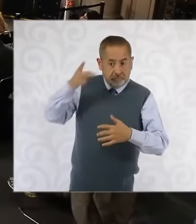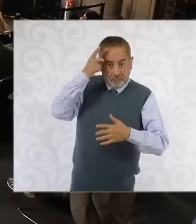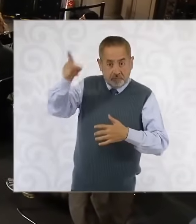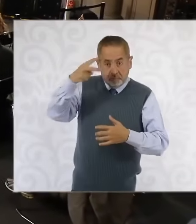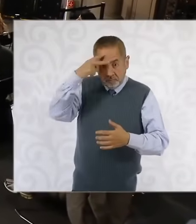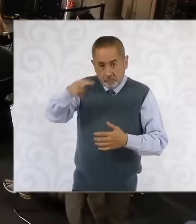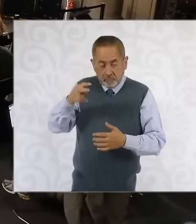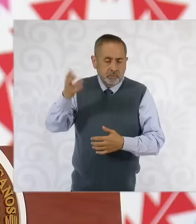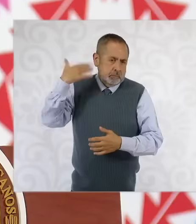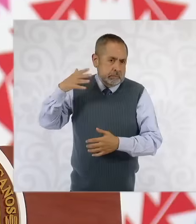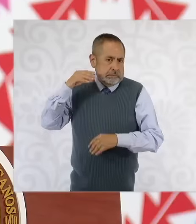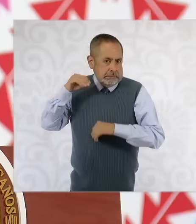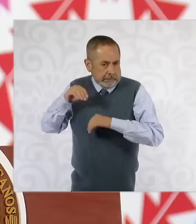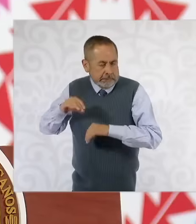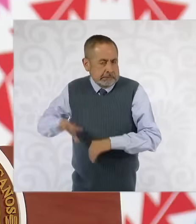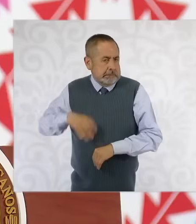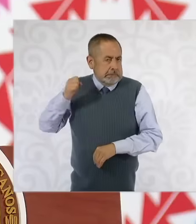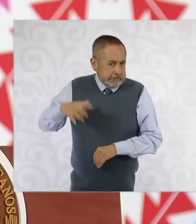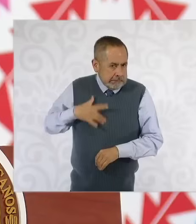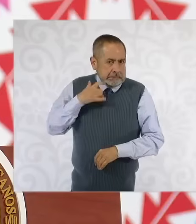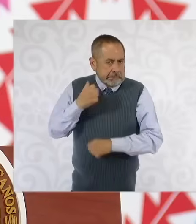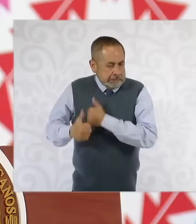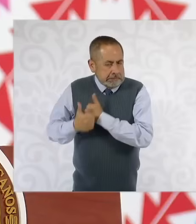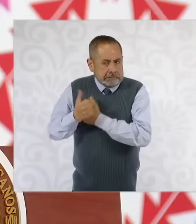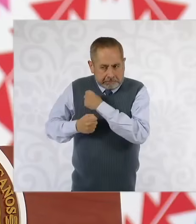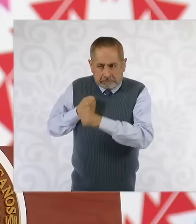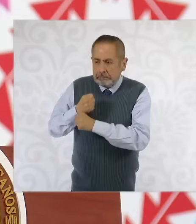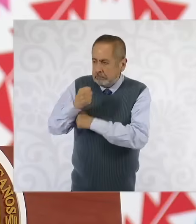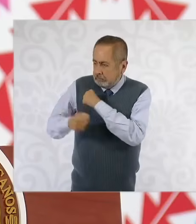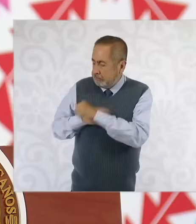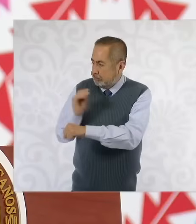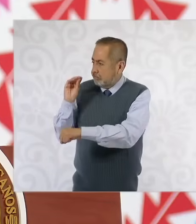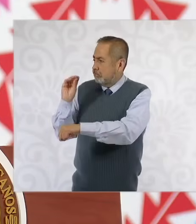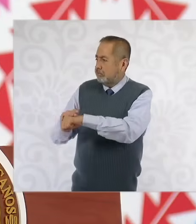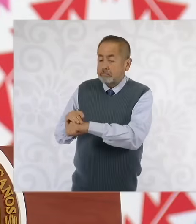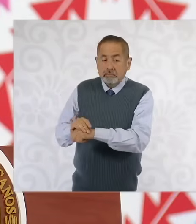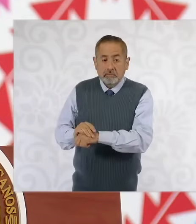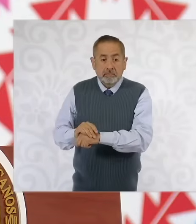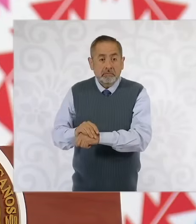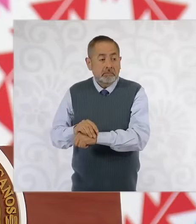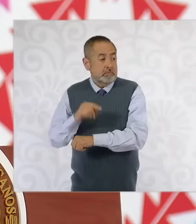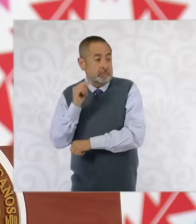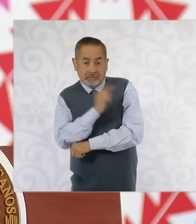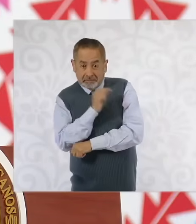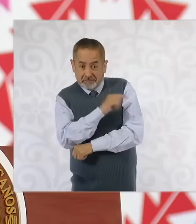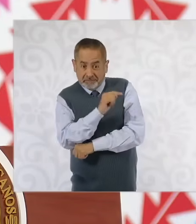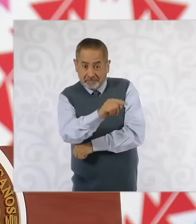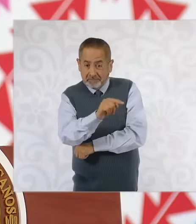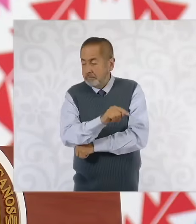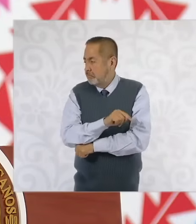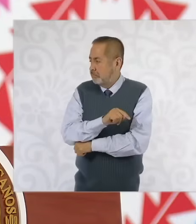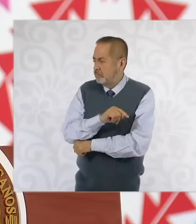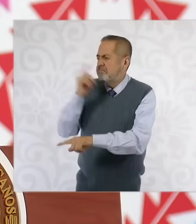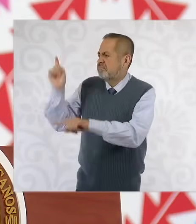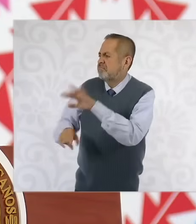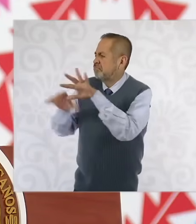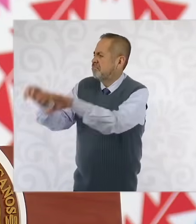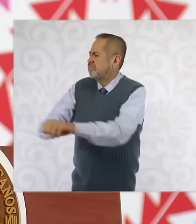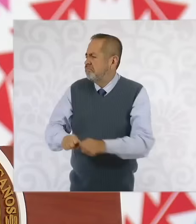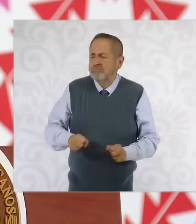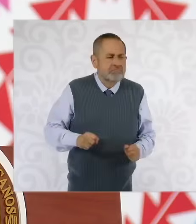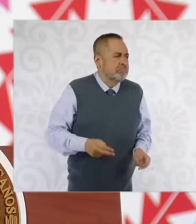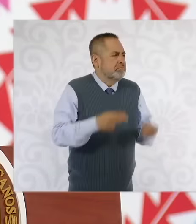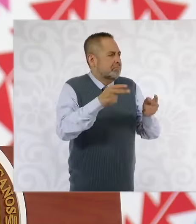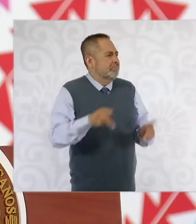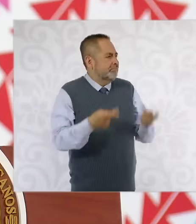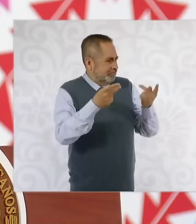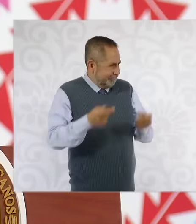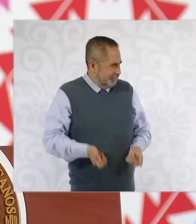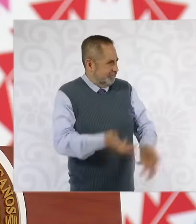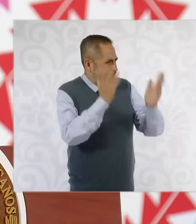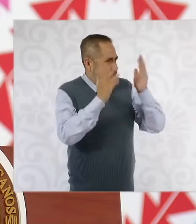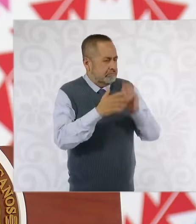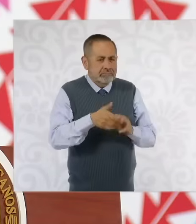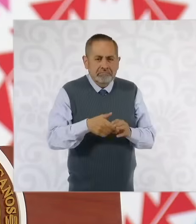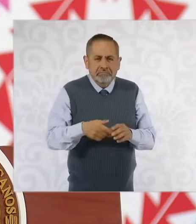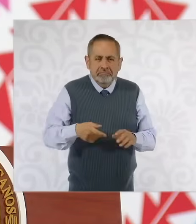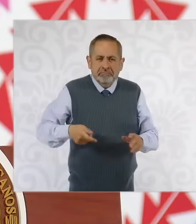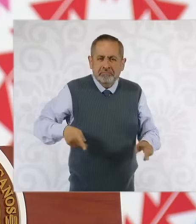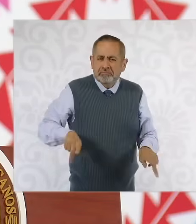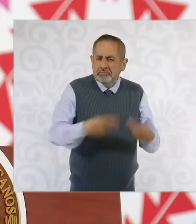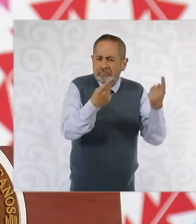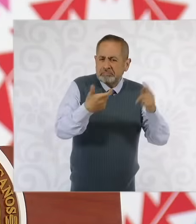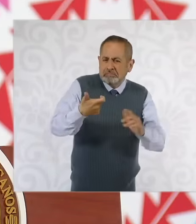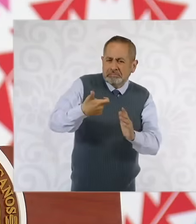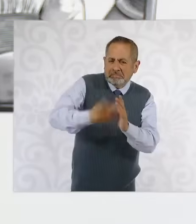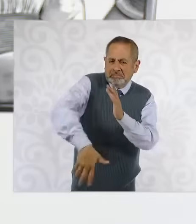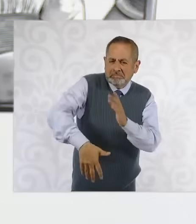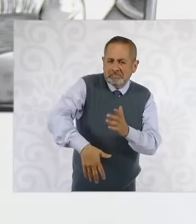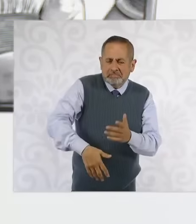había costado esfuerzo eh recursos construir se remataron cientos y